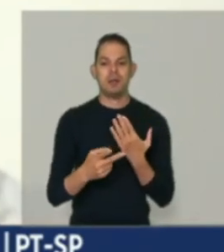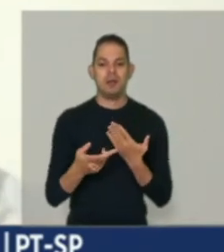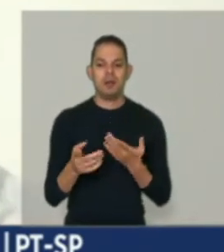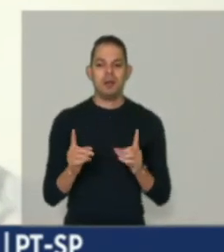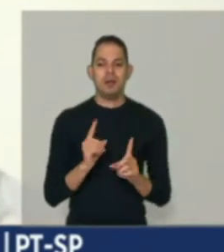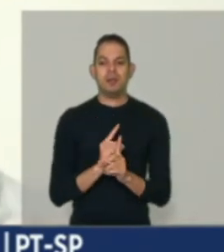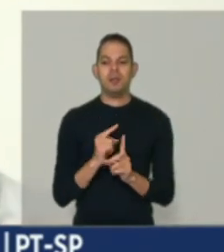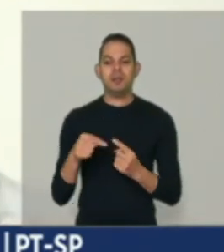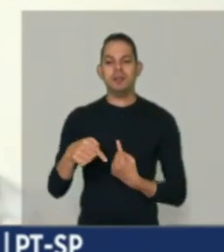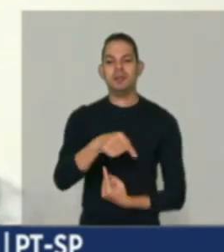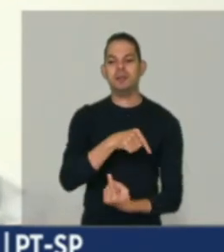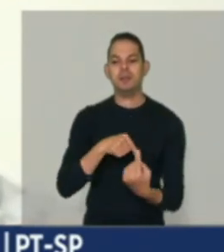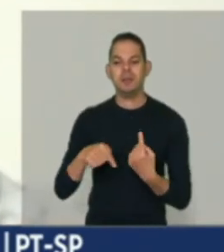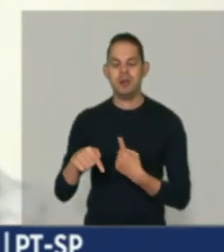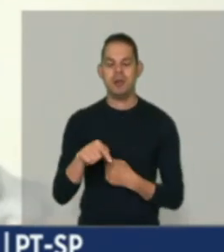DE PROBLEMAS DE SAÚDE, SEQUELAS, UMA NECESSIDADE